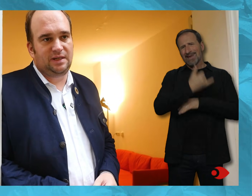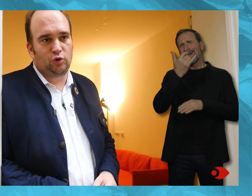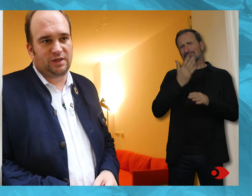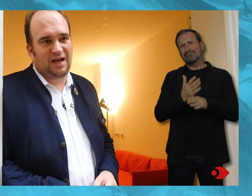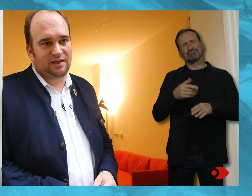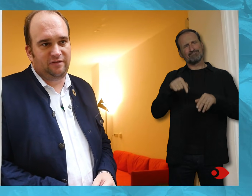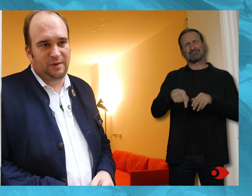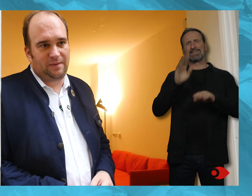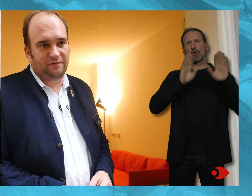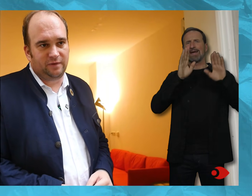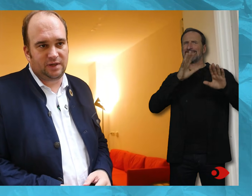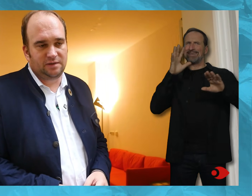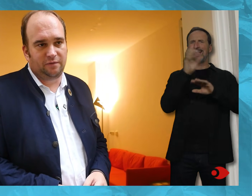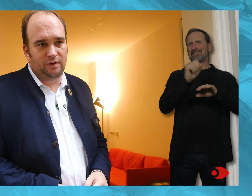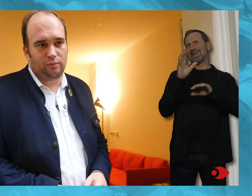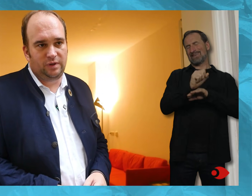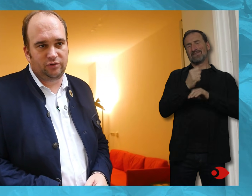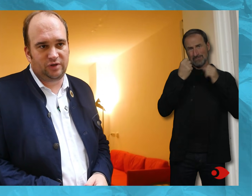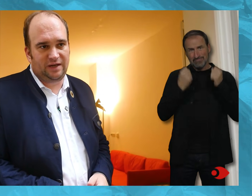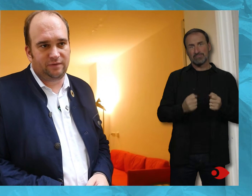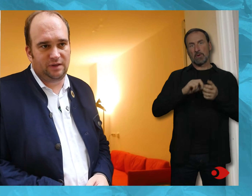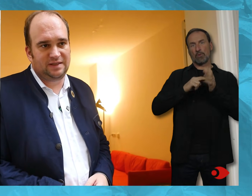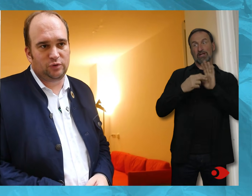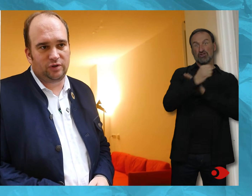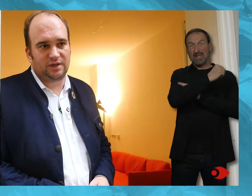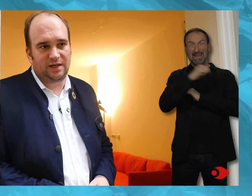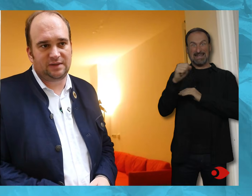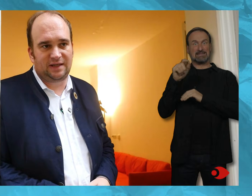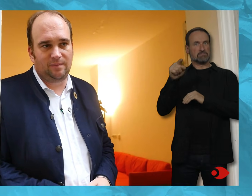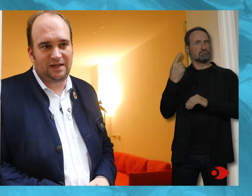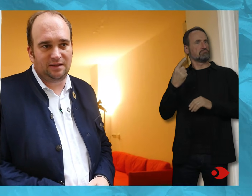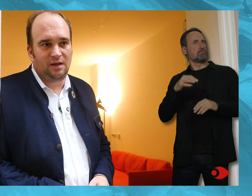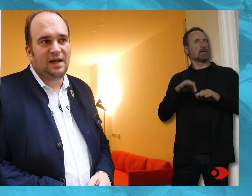dass die Demokratie aktiv bekämpft wird, von politischen Kräften, insbesondere der extremen Rechten,